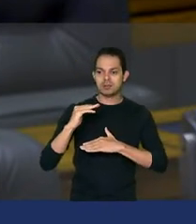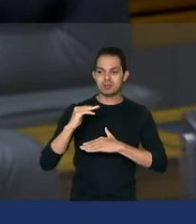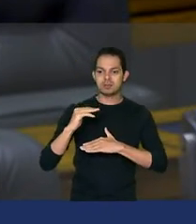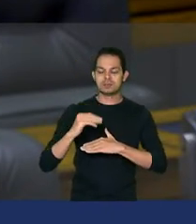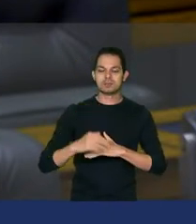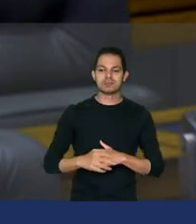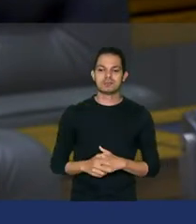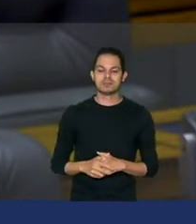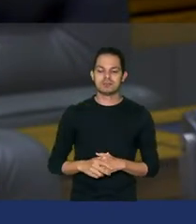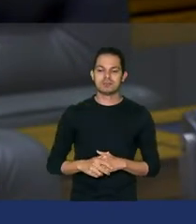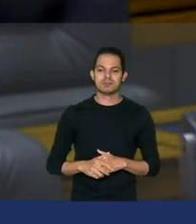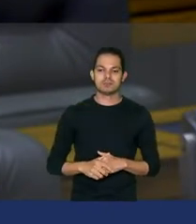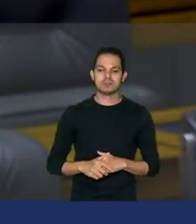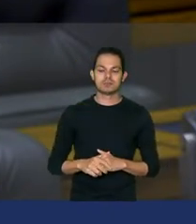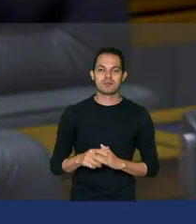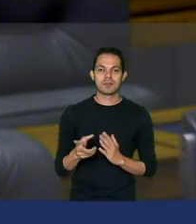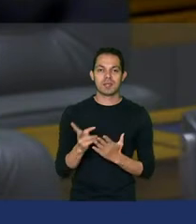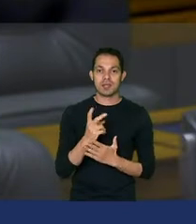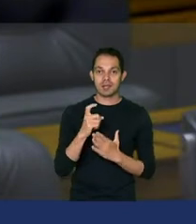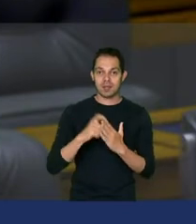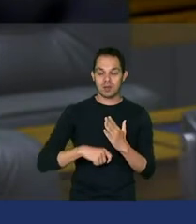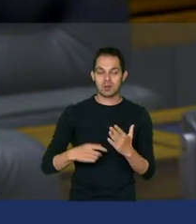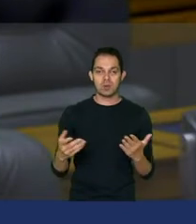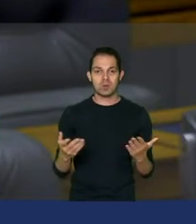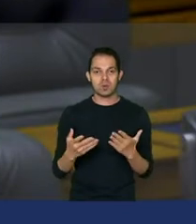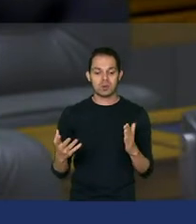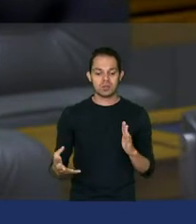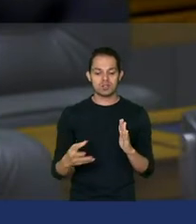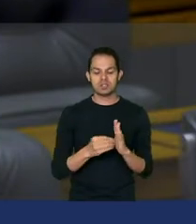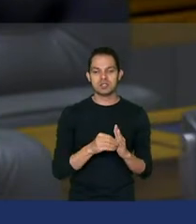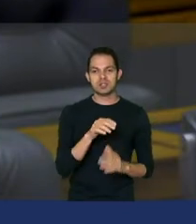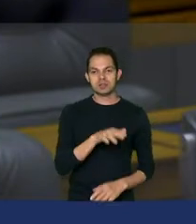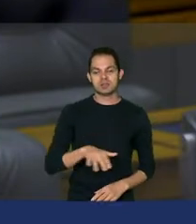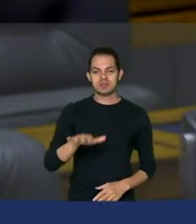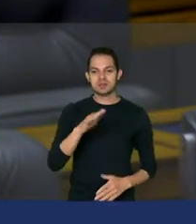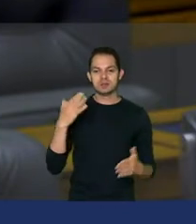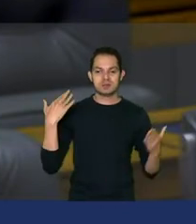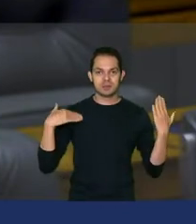VAMOS COLOCAR UMA CARGA TRIBUTÁRIA MAIOR DO QUE A CARGA TRIBUTÁRIA HOJE PREVISTA NO SETOR DE